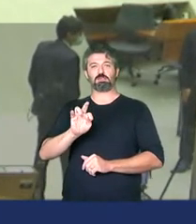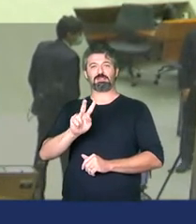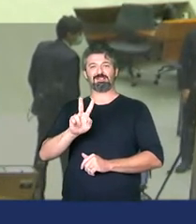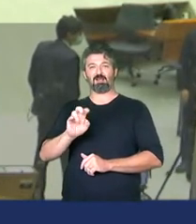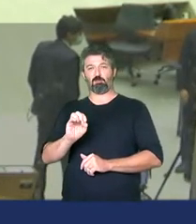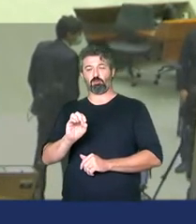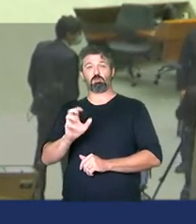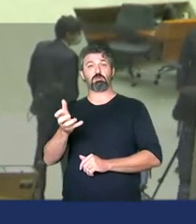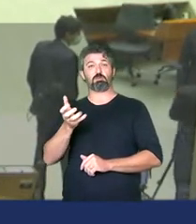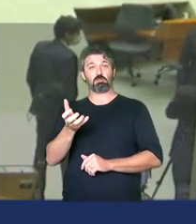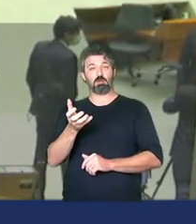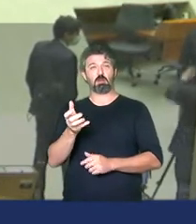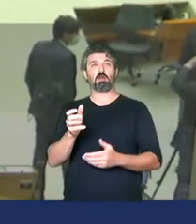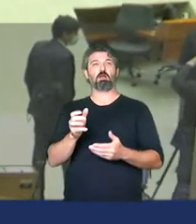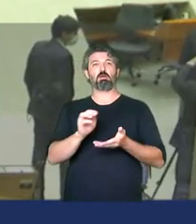APELIDADO DE LEI PAULO GUSTAVO